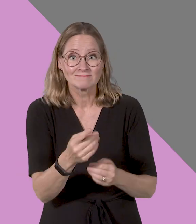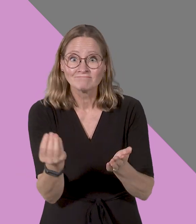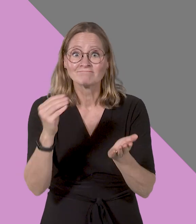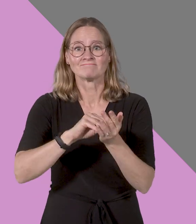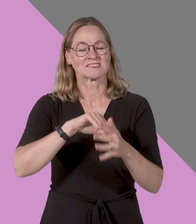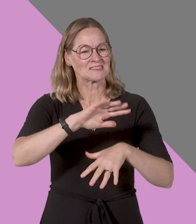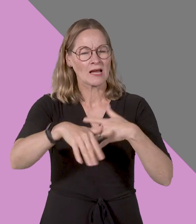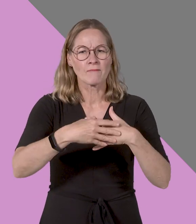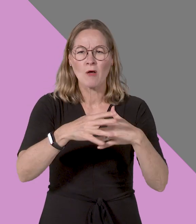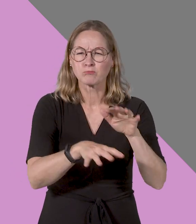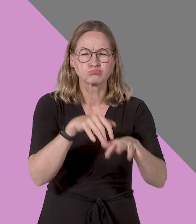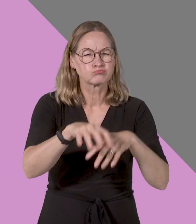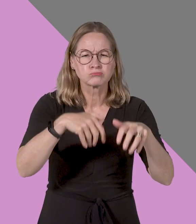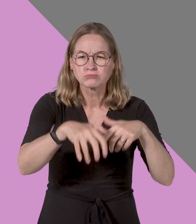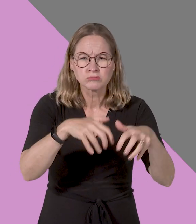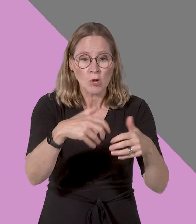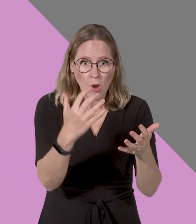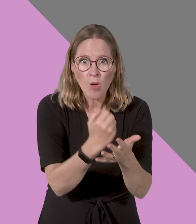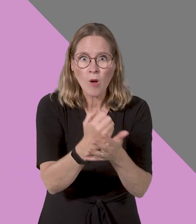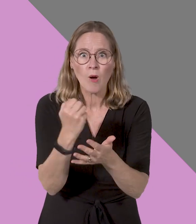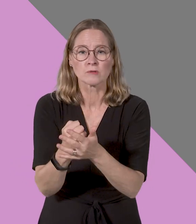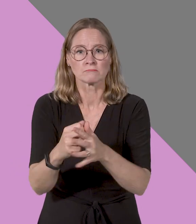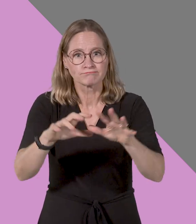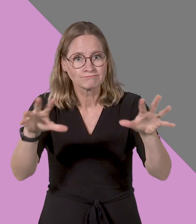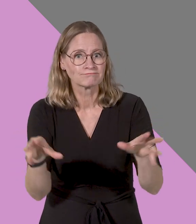Lisäksi sekalaisten valokuvien joukosta on löydetty kaikkiaan -